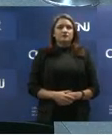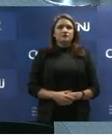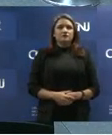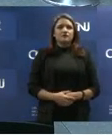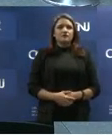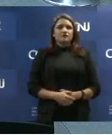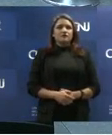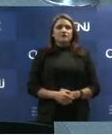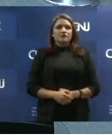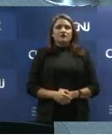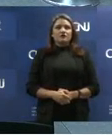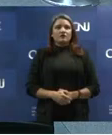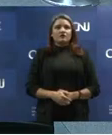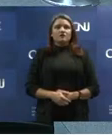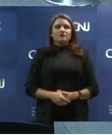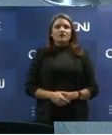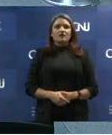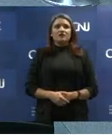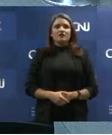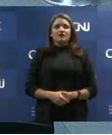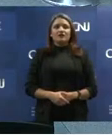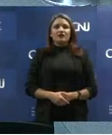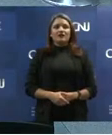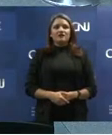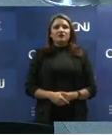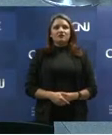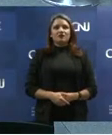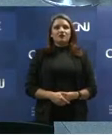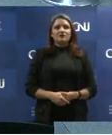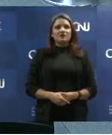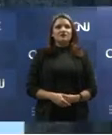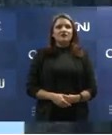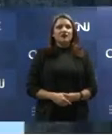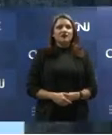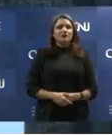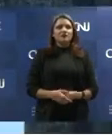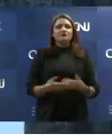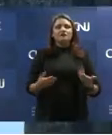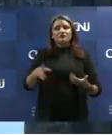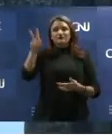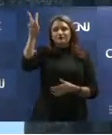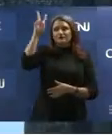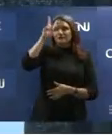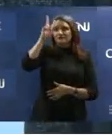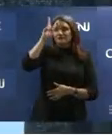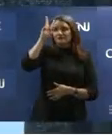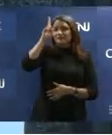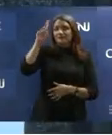Eu queria relembrar aqui um velho estudo do professor Francesco Carbonetti,